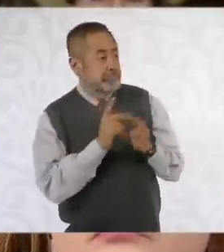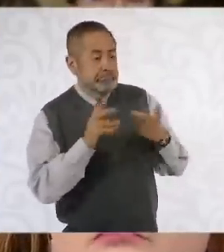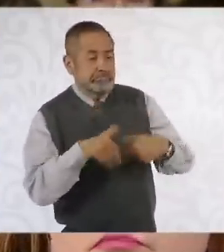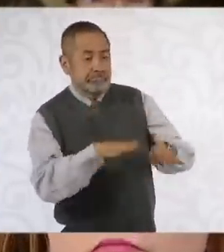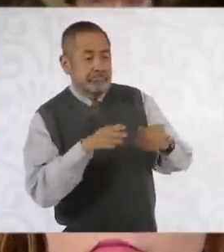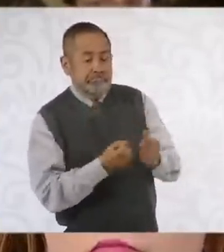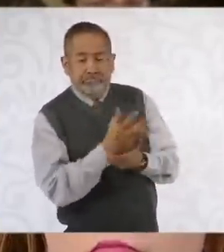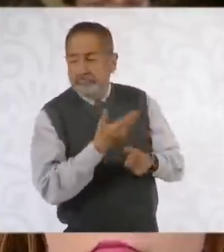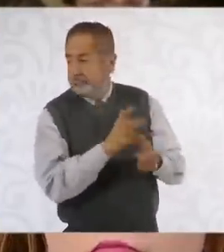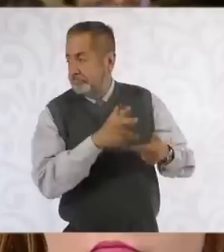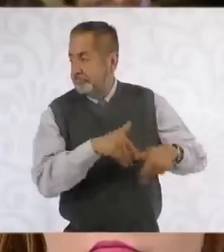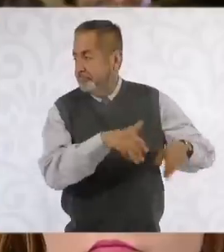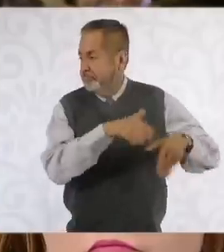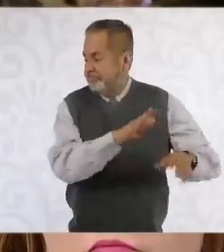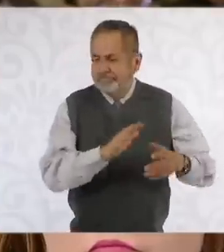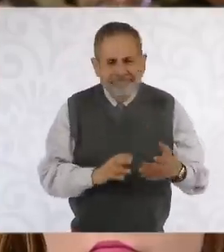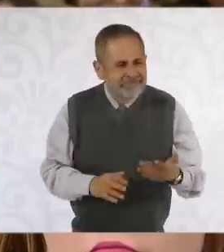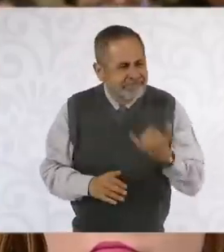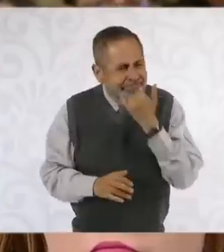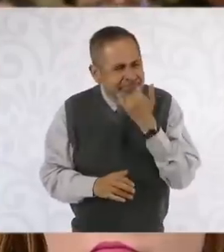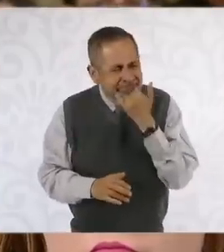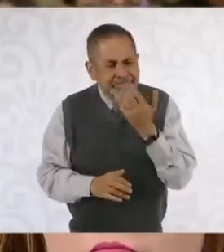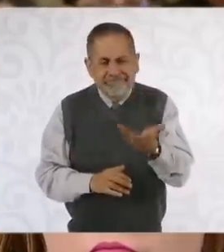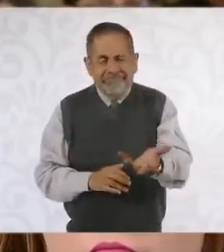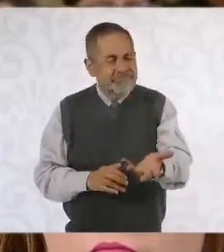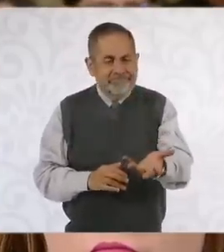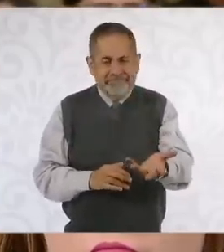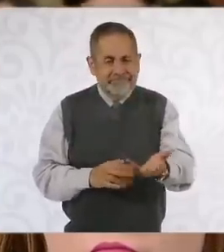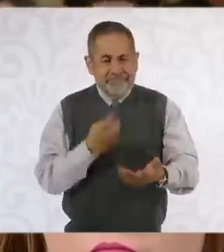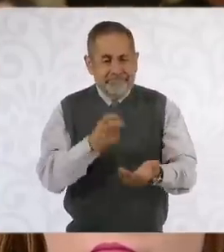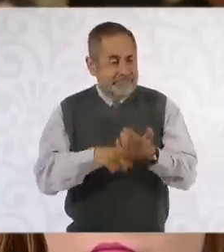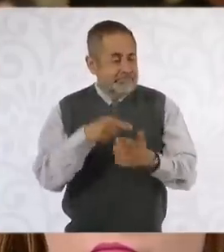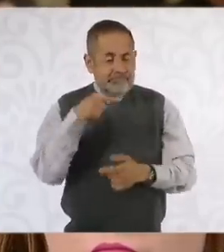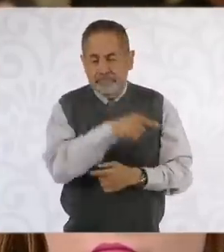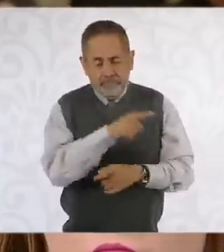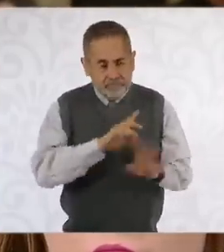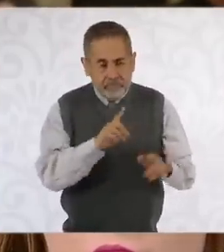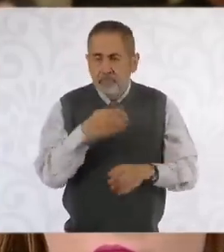que se venga haciendo la estrategia que están tomando aquí actualmente en este gobierno se esté